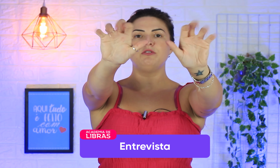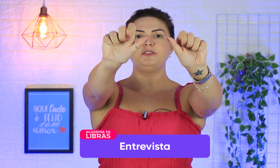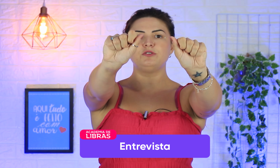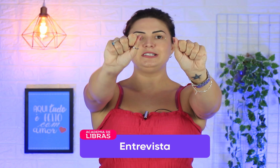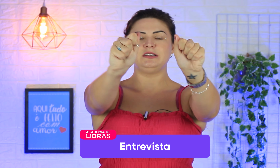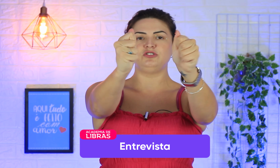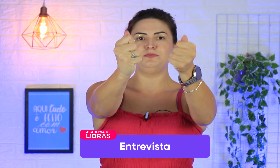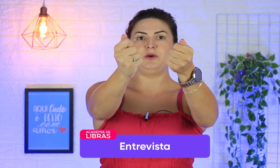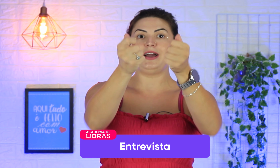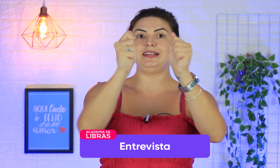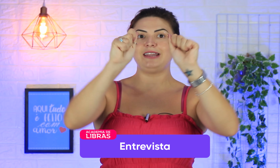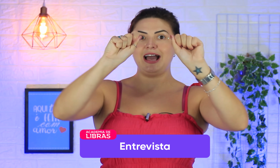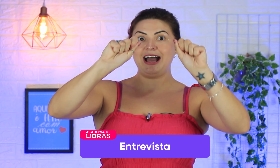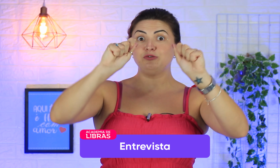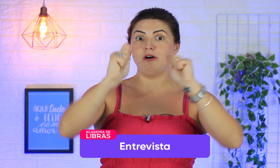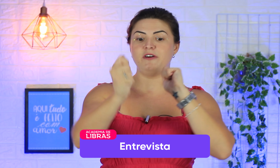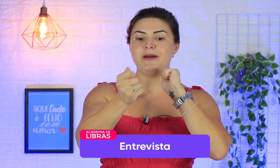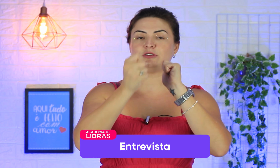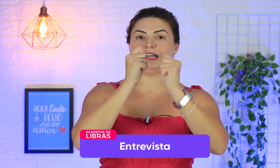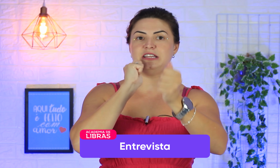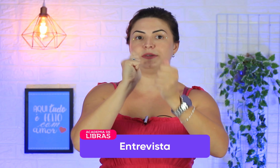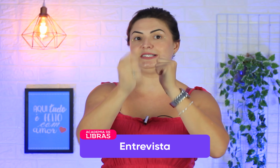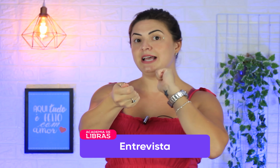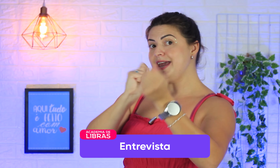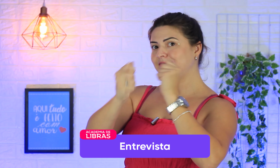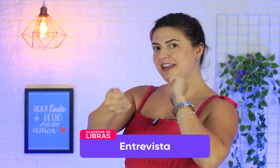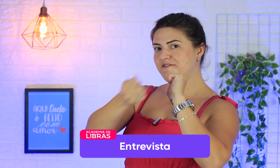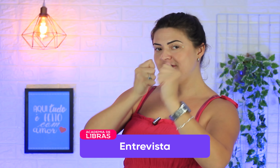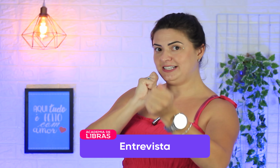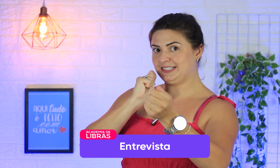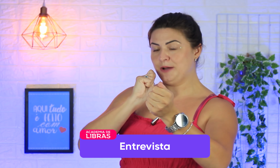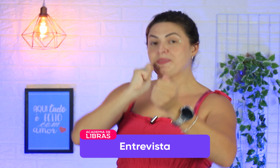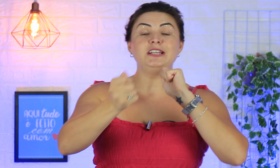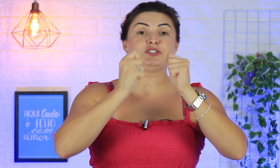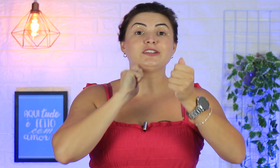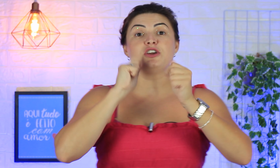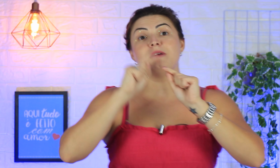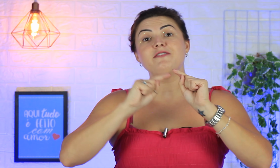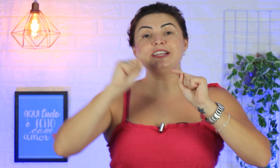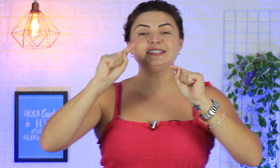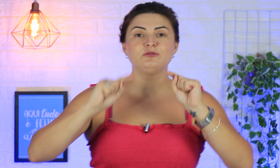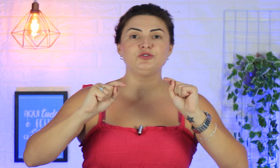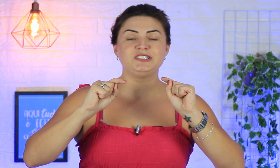configuração de mão é a letra A do alfabeto da libras entrevista olha só tem uma variação de um